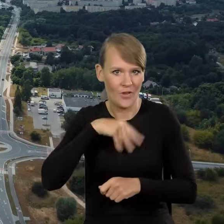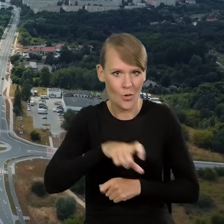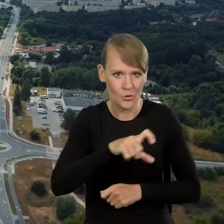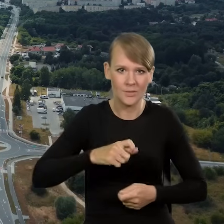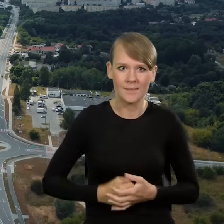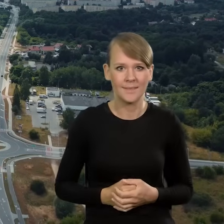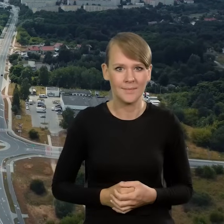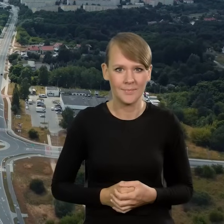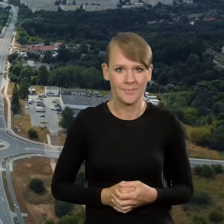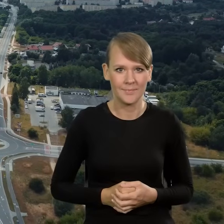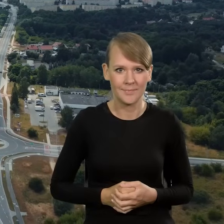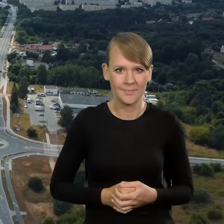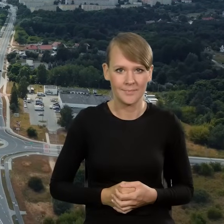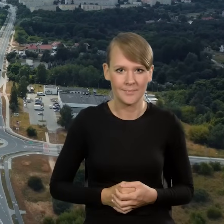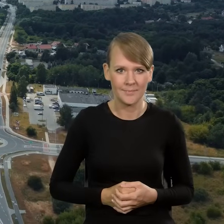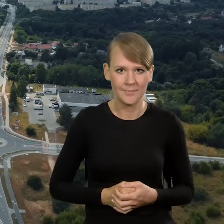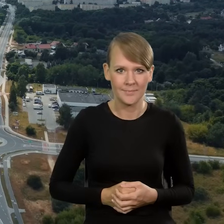oraz więcej czystego powietrza dla mieszkańców całej gminy.